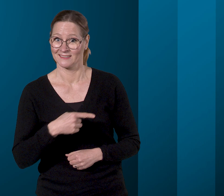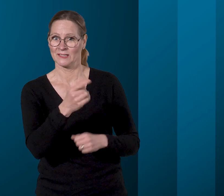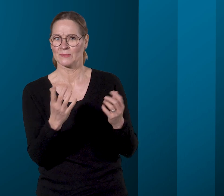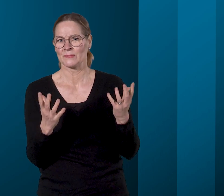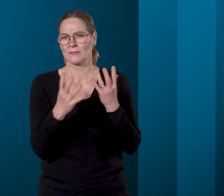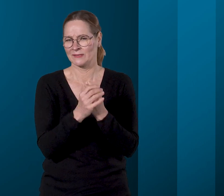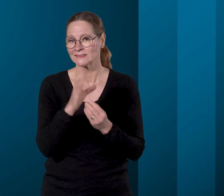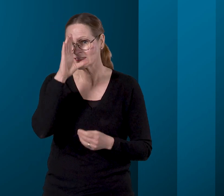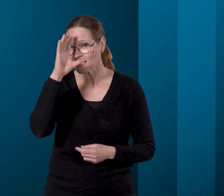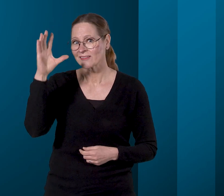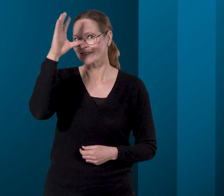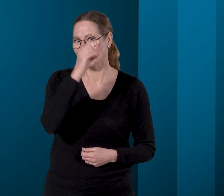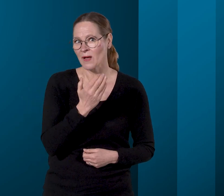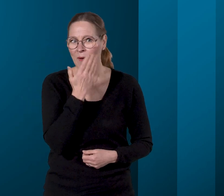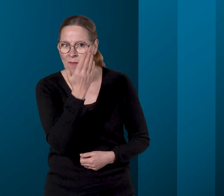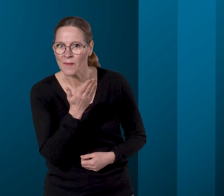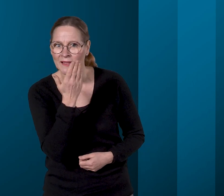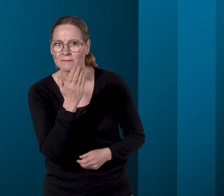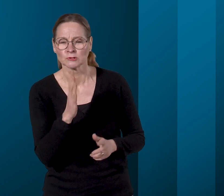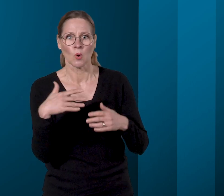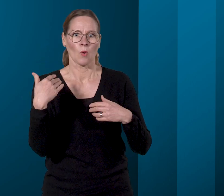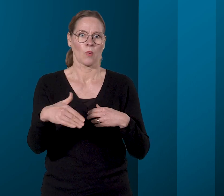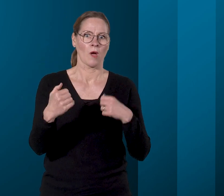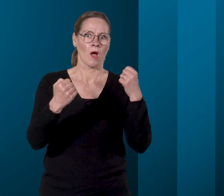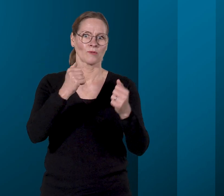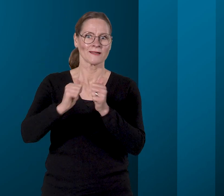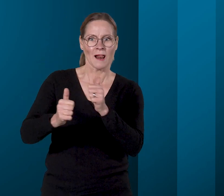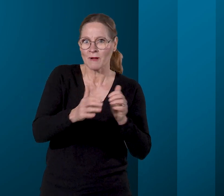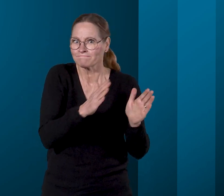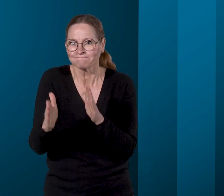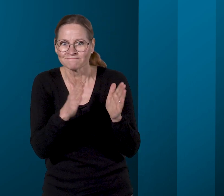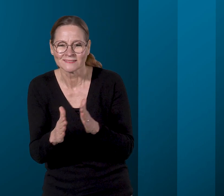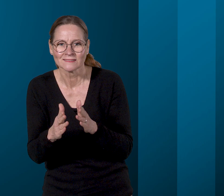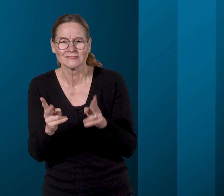He lukevat yhdessä satuja, järjestävät hurjan autokilpailun -